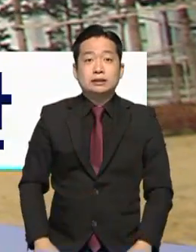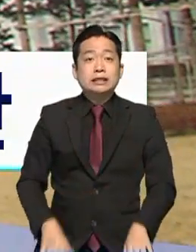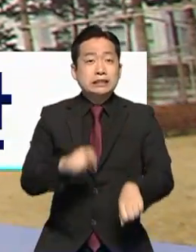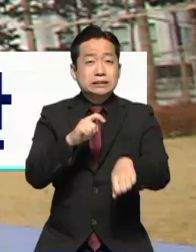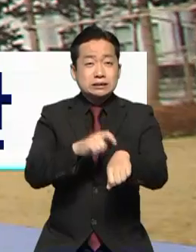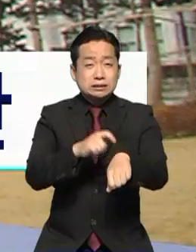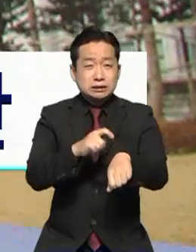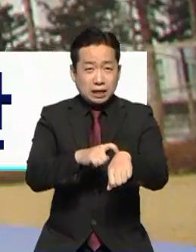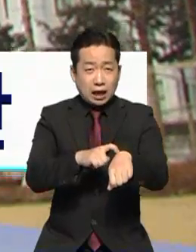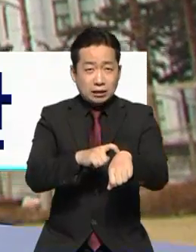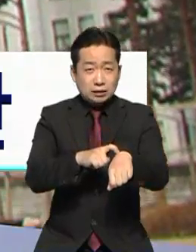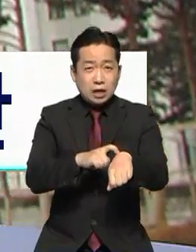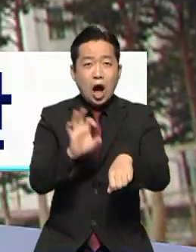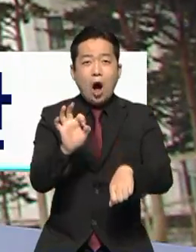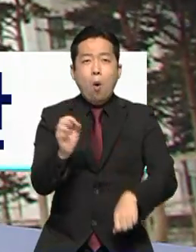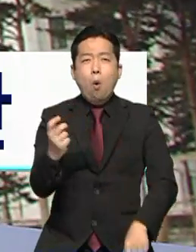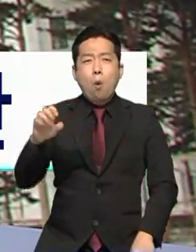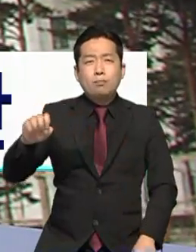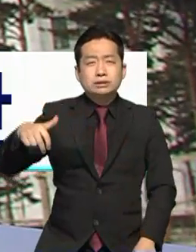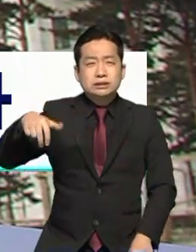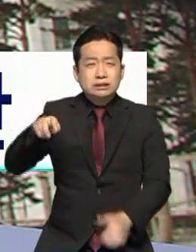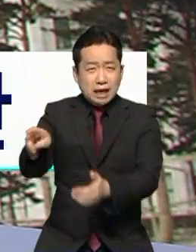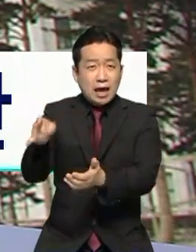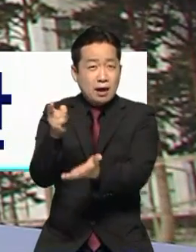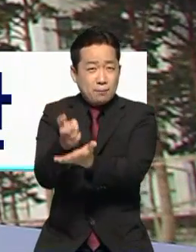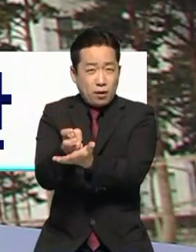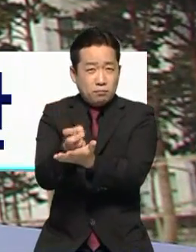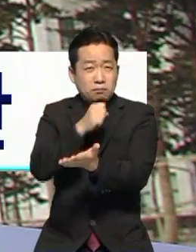높습니다. 이렇게 되면 노조 전임자 월급을 정부가